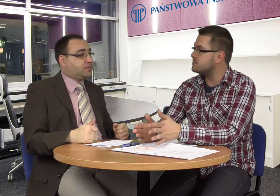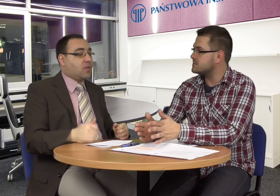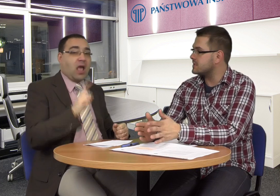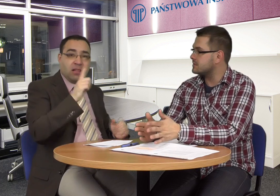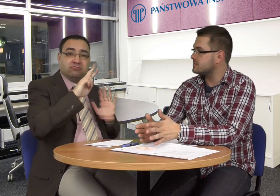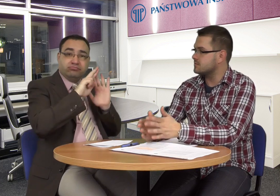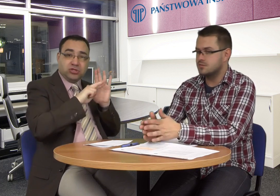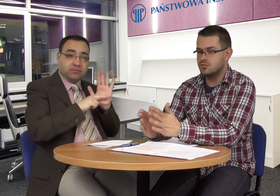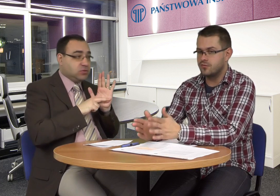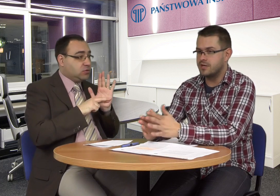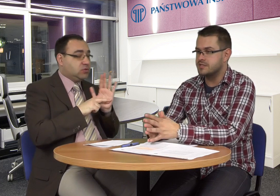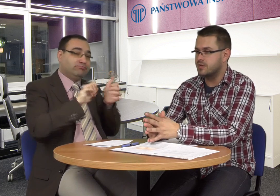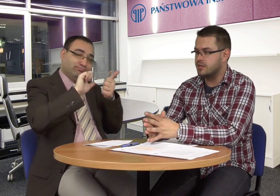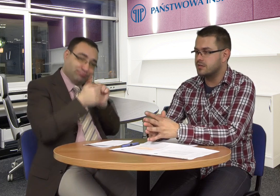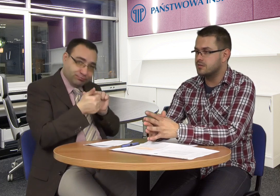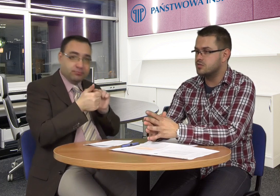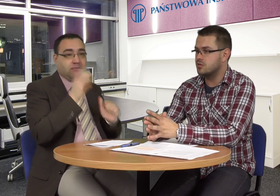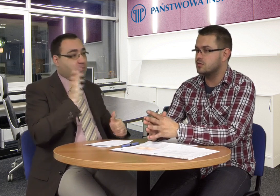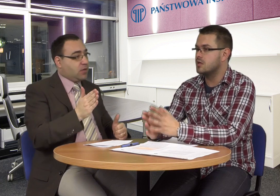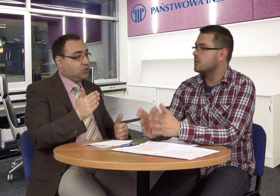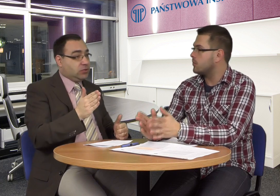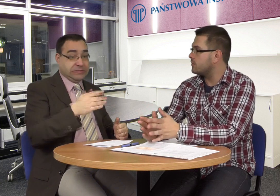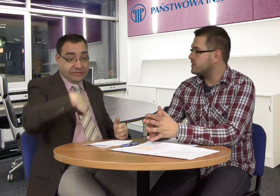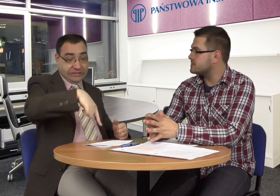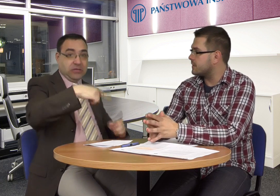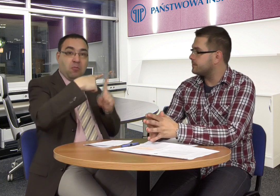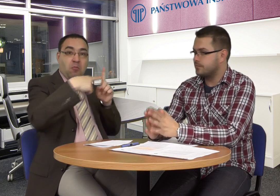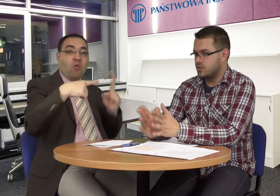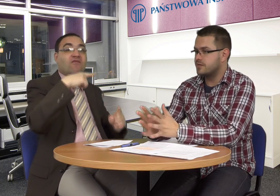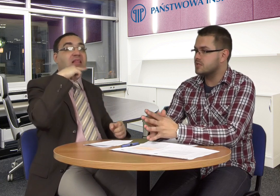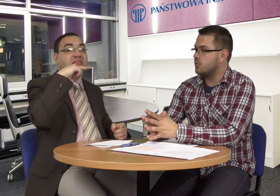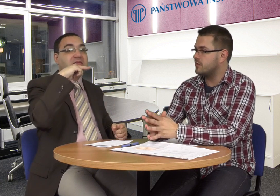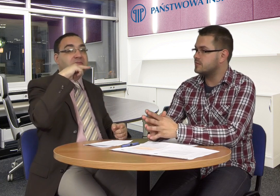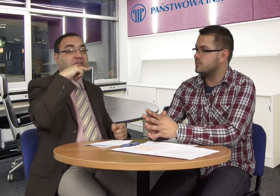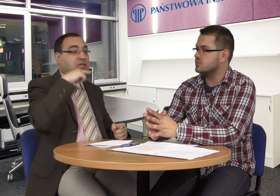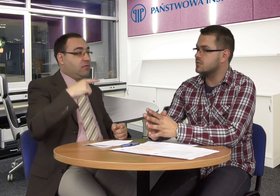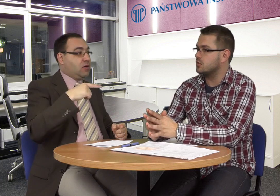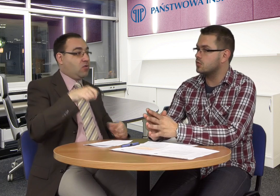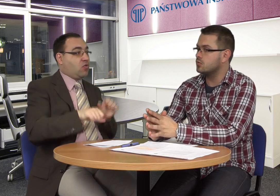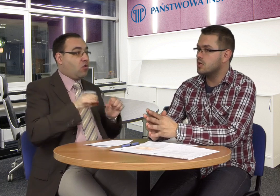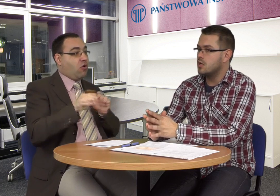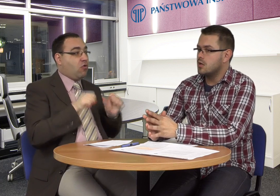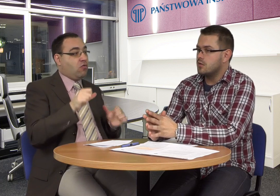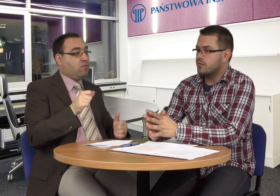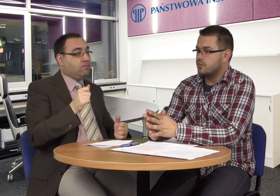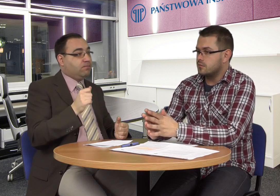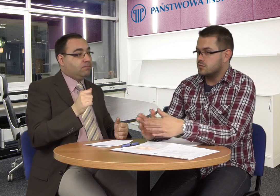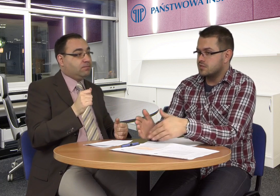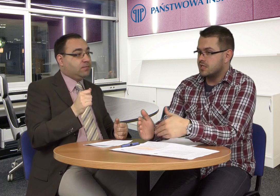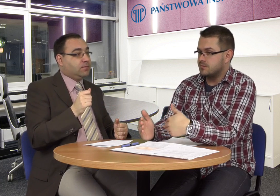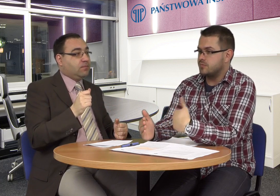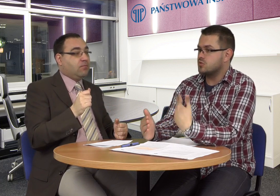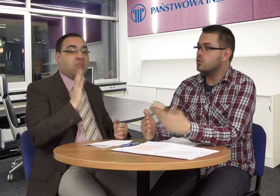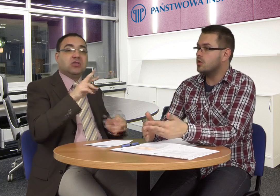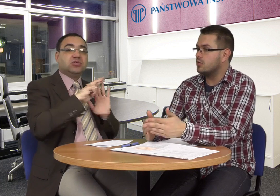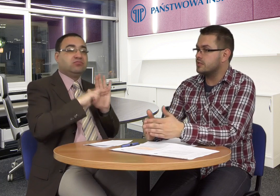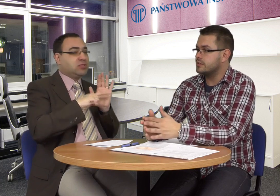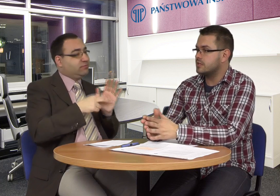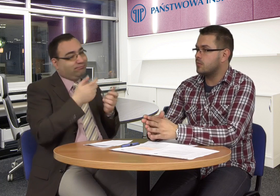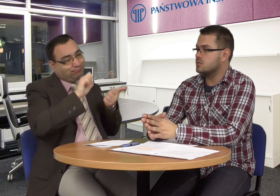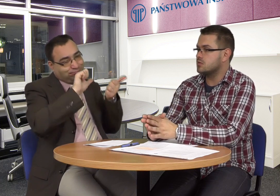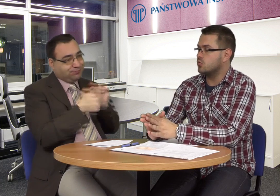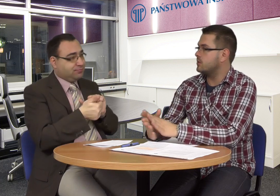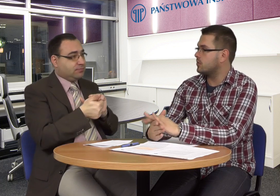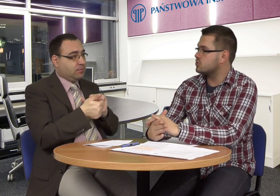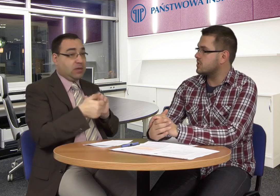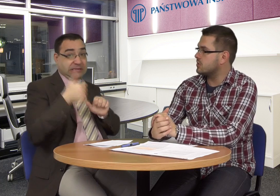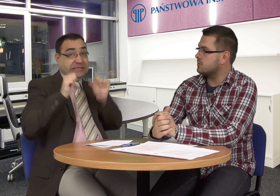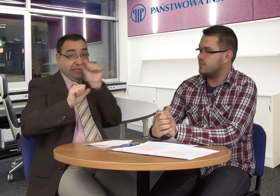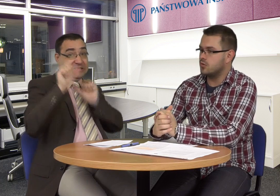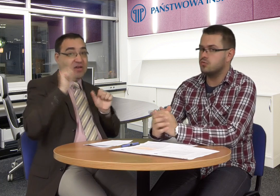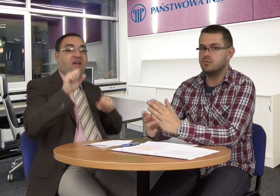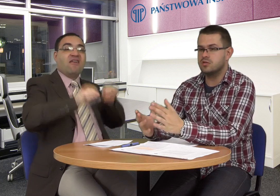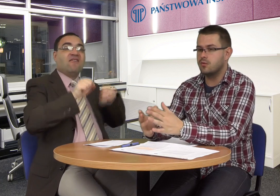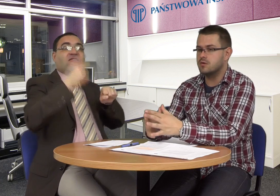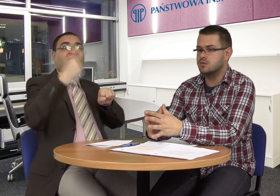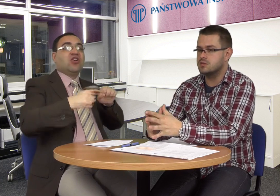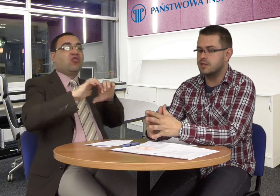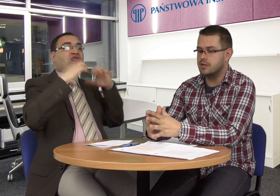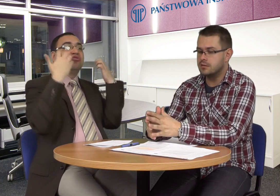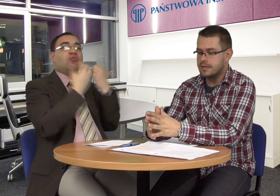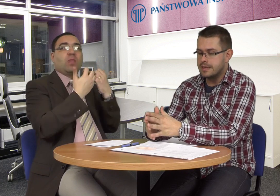Niestety przepis ten znów ulega zmianie, gdyż od połowy lipca bieżącego roku zostaje ten przepis uchylony na mocy ubiegłorocznego wyroku Trybunału Konstytucyjnego.